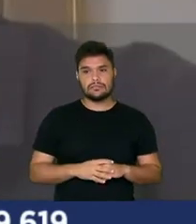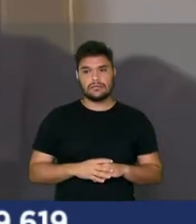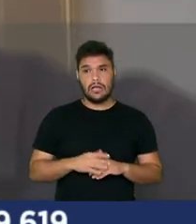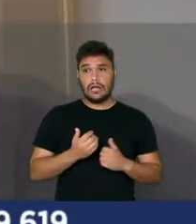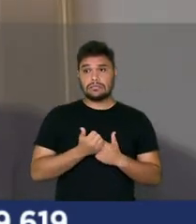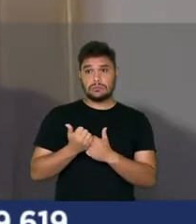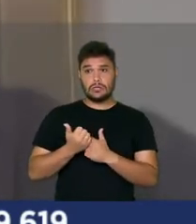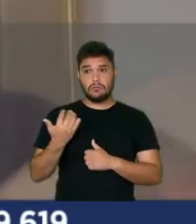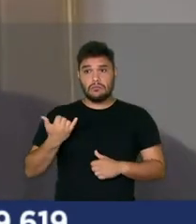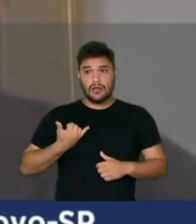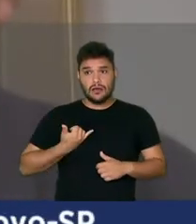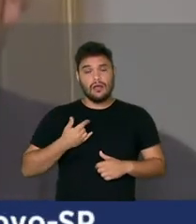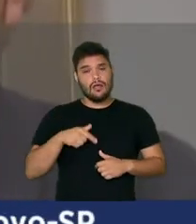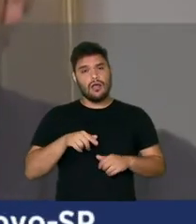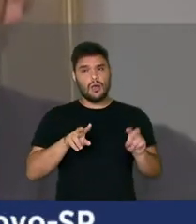PRESIDENTE MARCELO RAMOS, EU VENHO DISCUTO ANDO TODAS AS